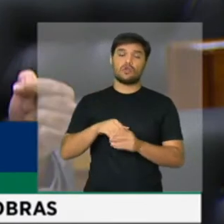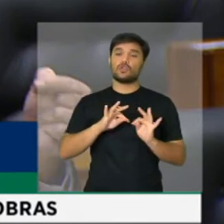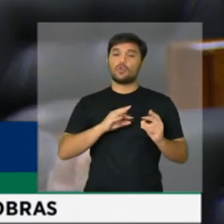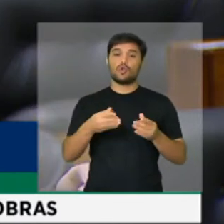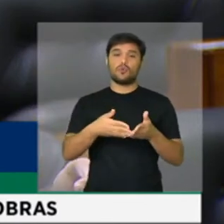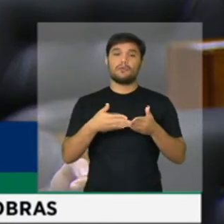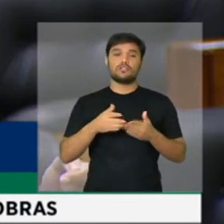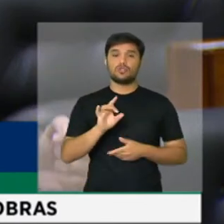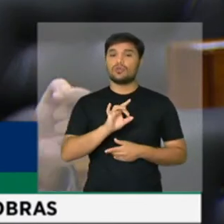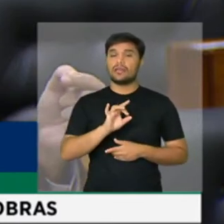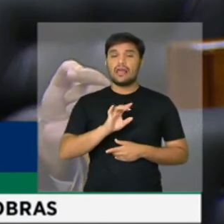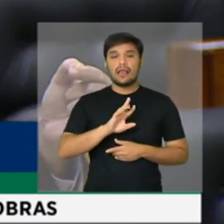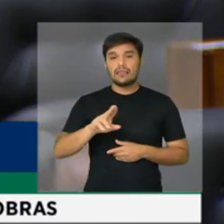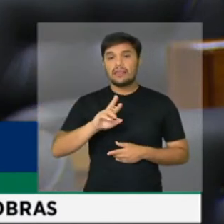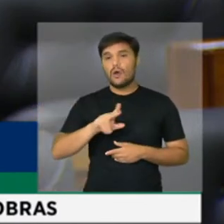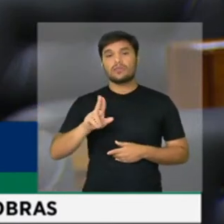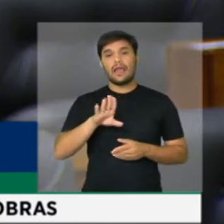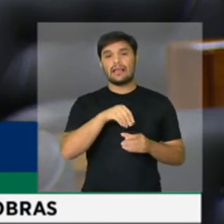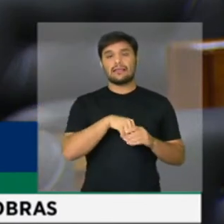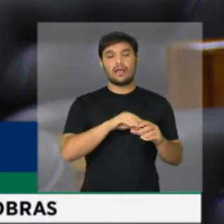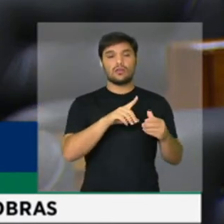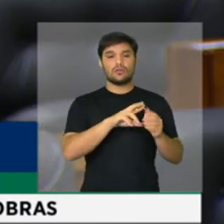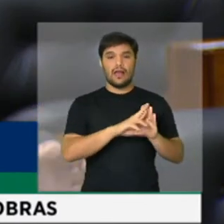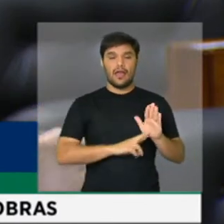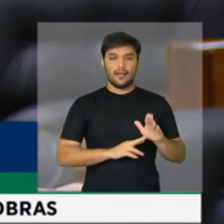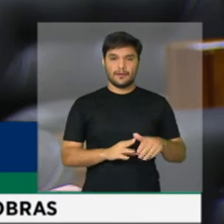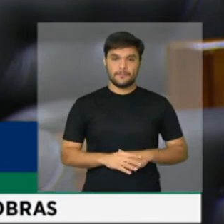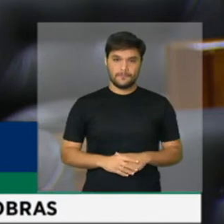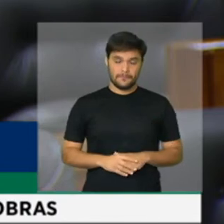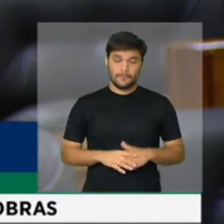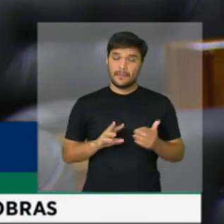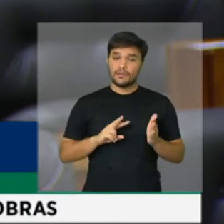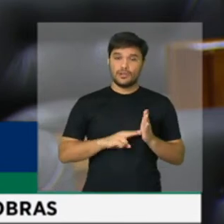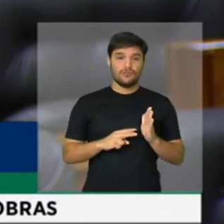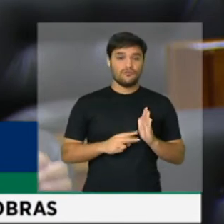FOI EXTINTO PELO PRC 35. NO ENTANTO, COMO SE PODE VER, NA PARTE DESTACADA, O ARTIGO